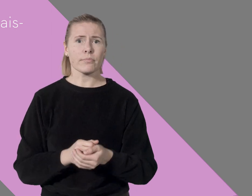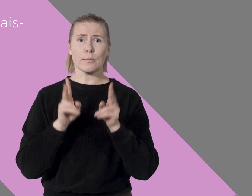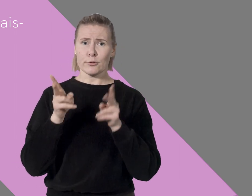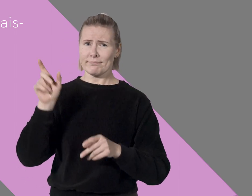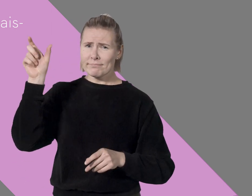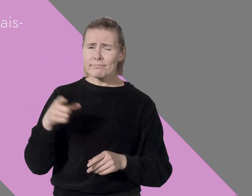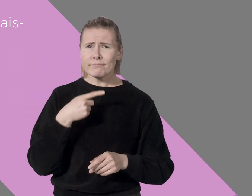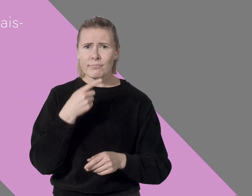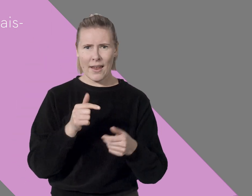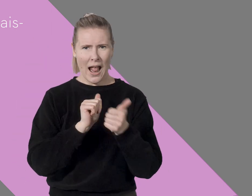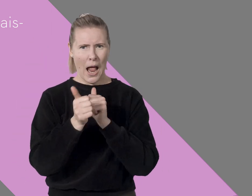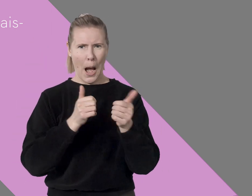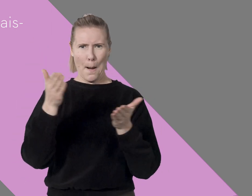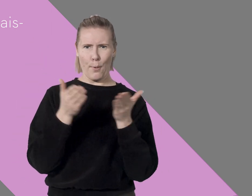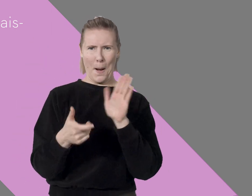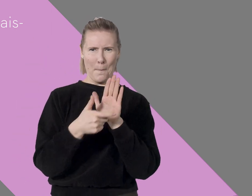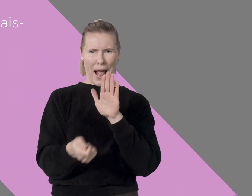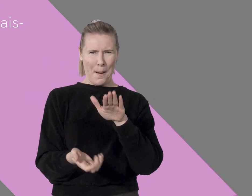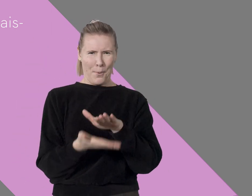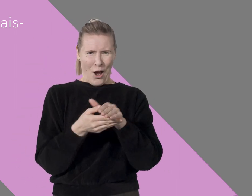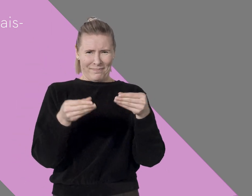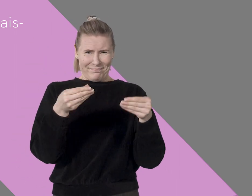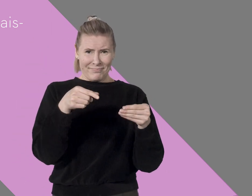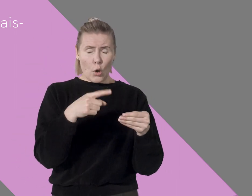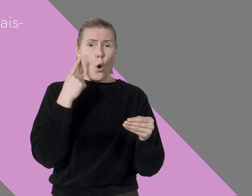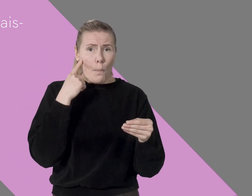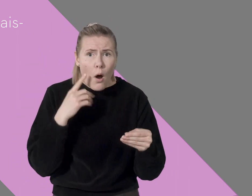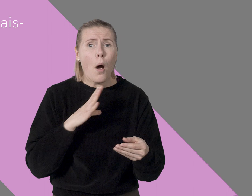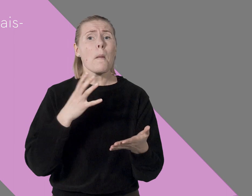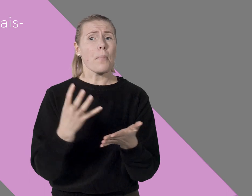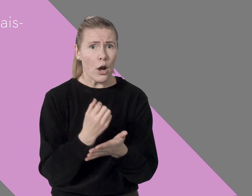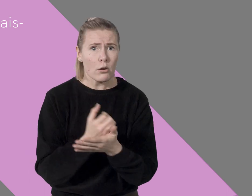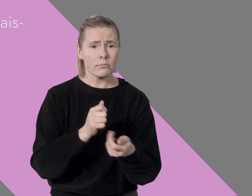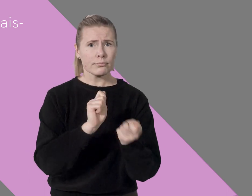Palveluiden järjestämistä on kuulemma myös mahdollista parantaa -